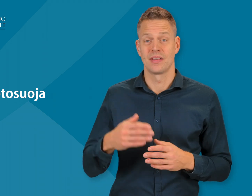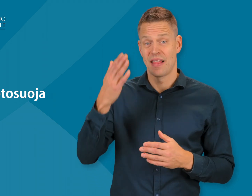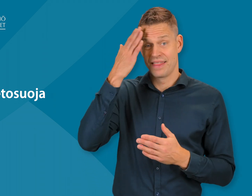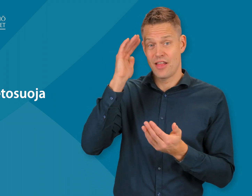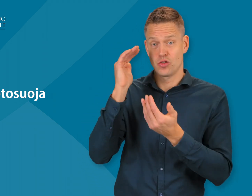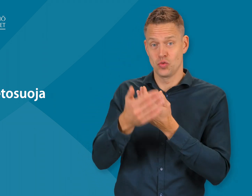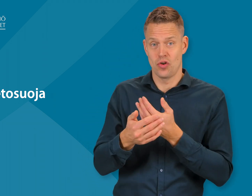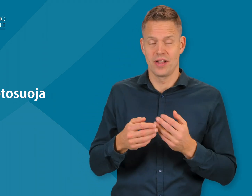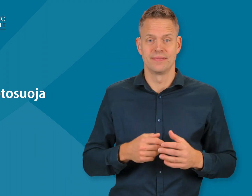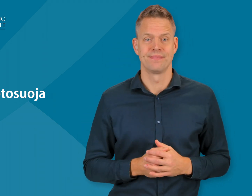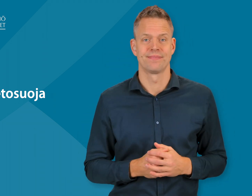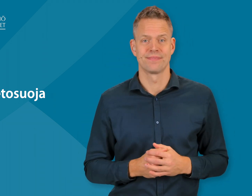Tietosuoja